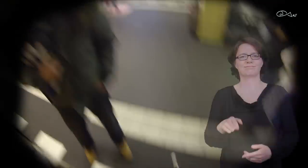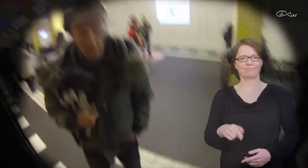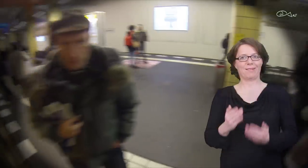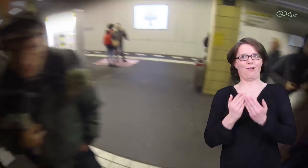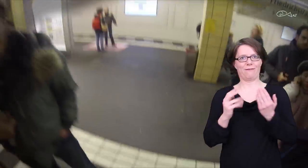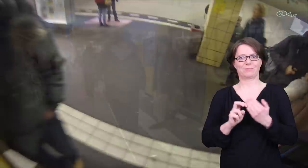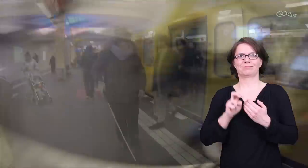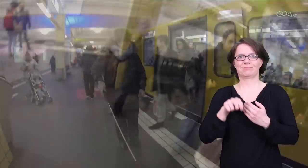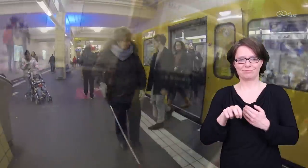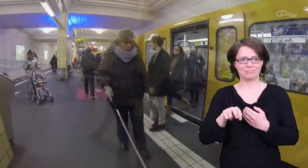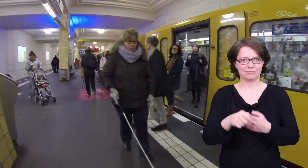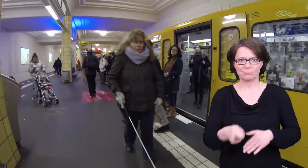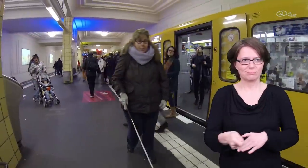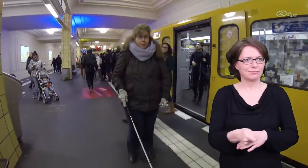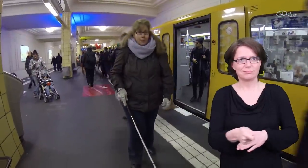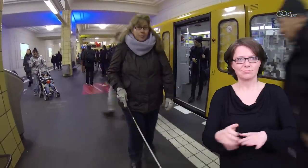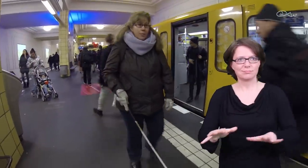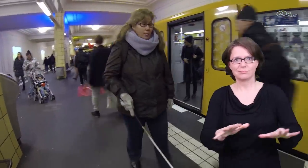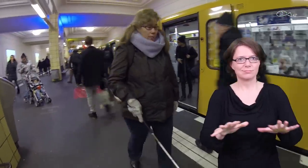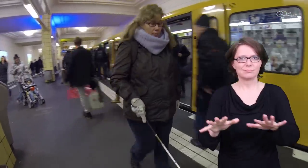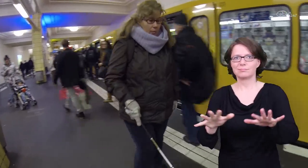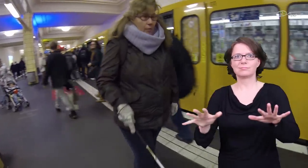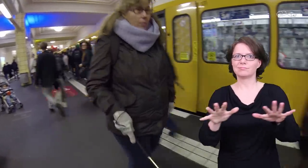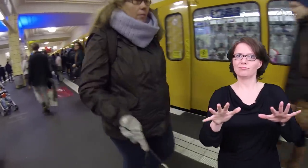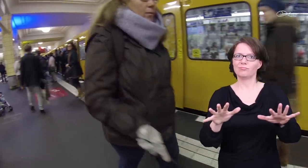Die Türen öffnen sich und Sabine steigt aus.